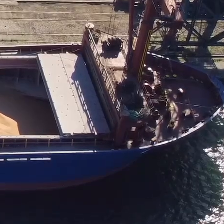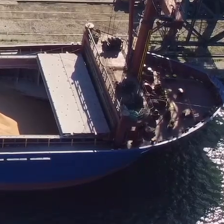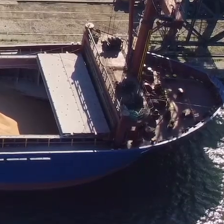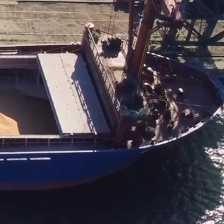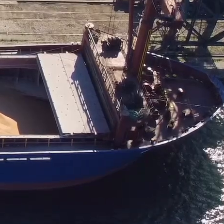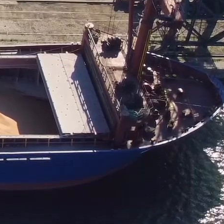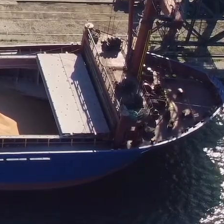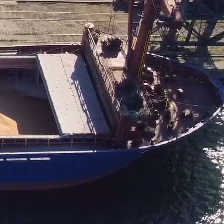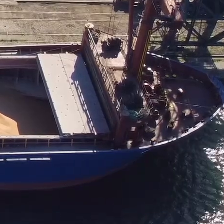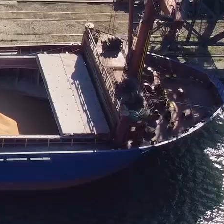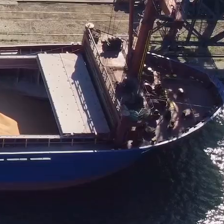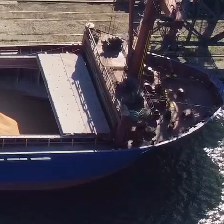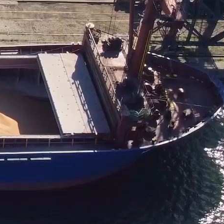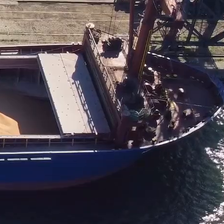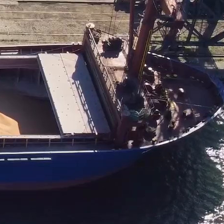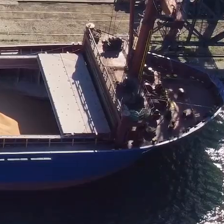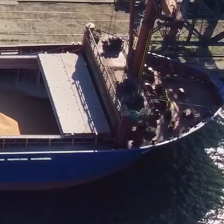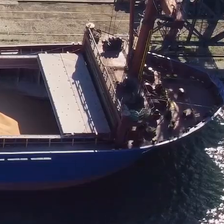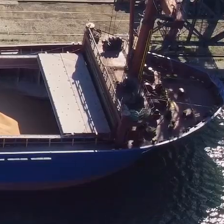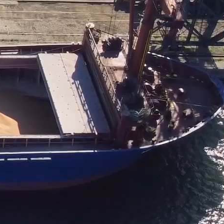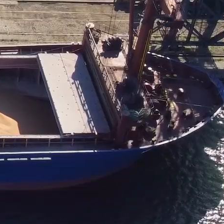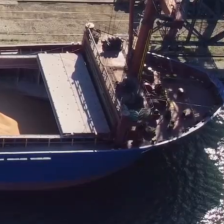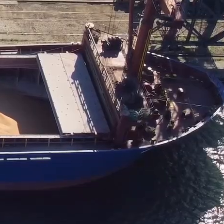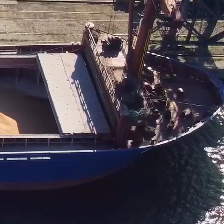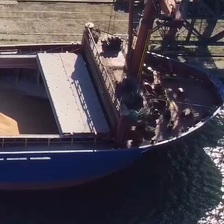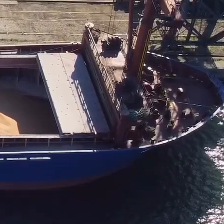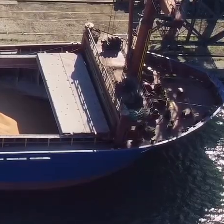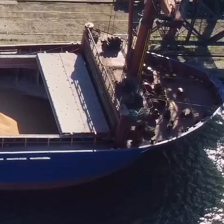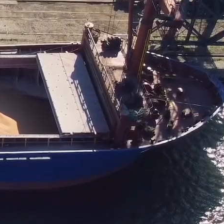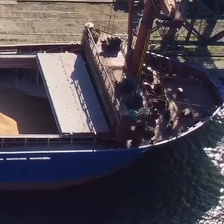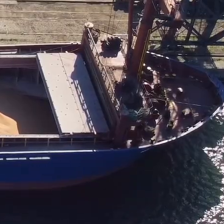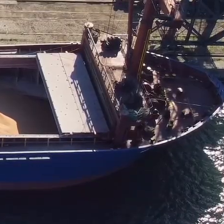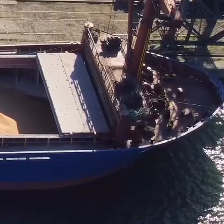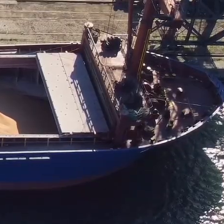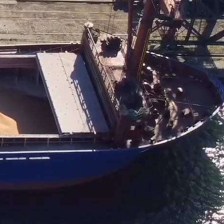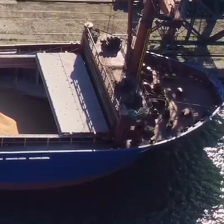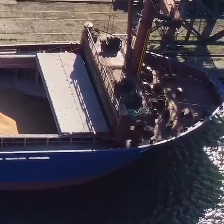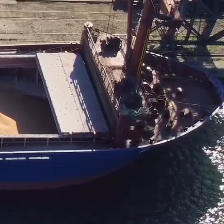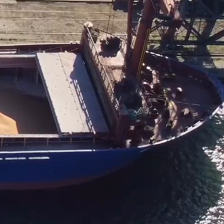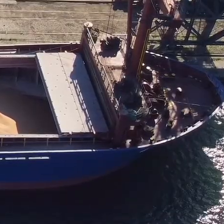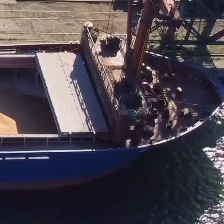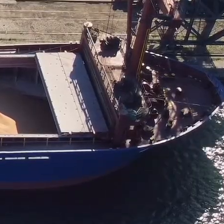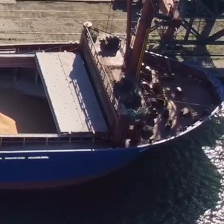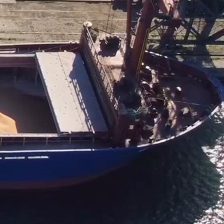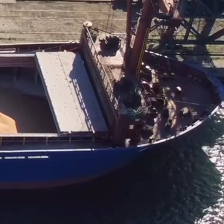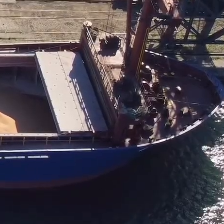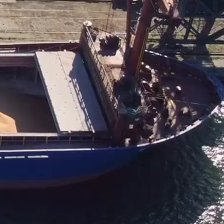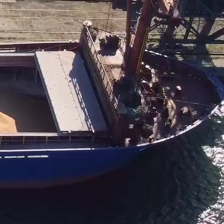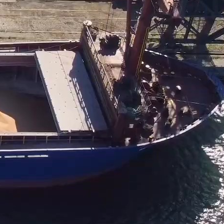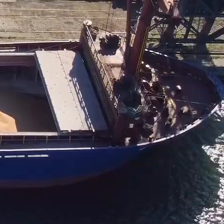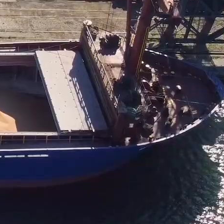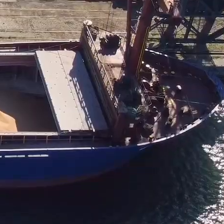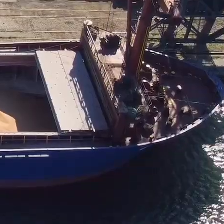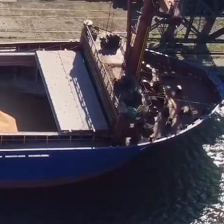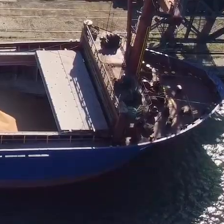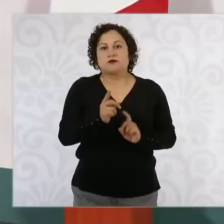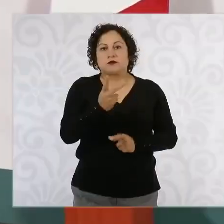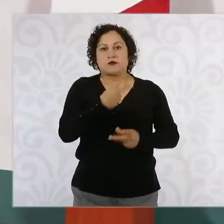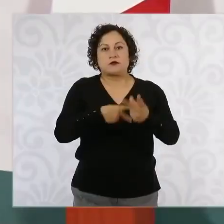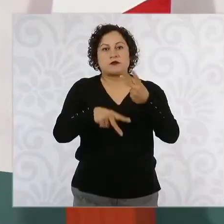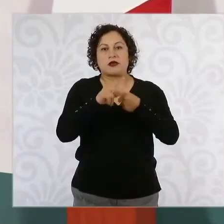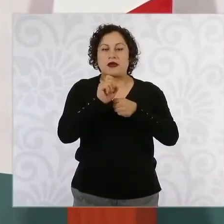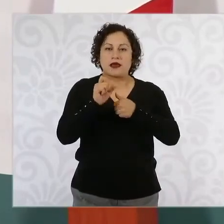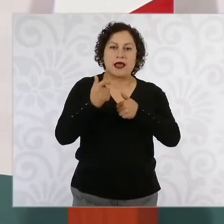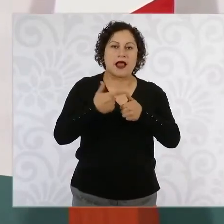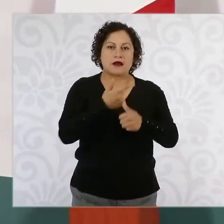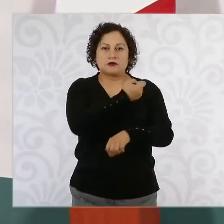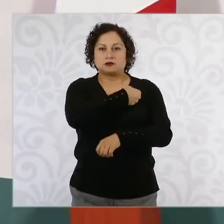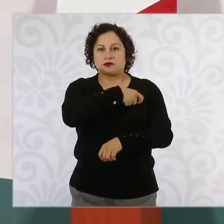evidentemente creemos que eh que hay efectos a la salud y que eso tiene que irse disminuyendo